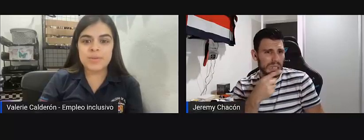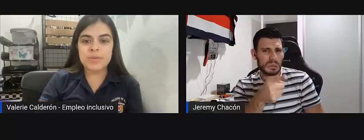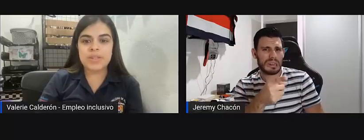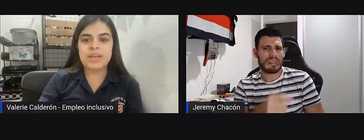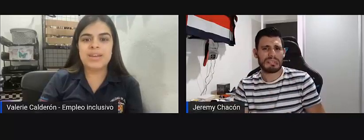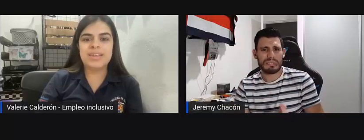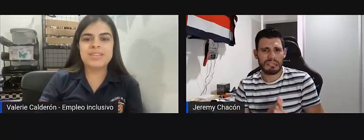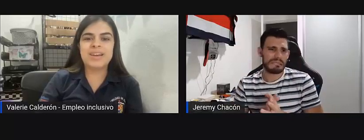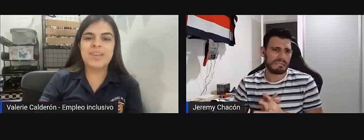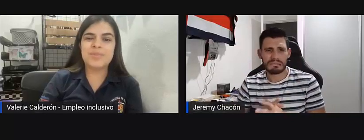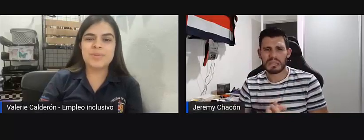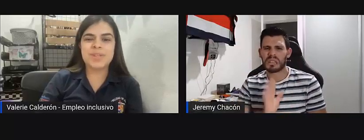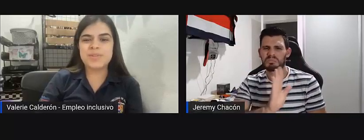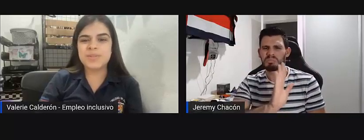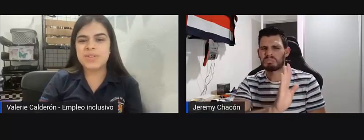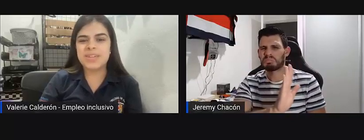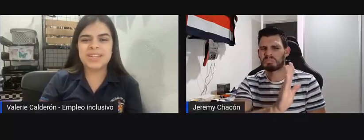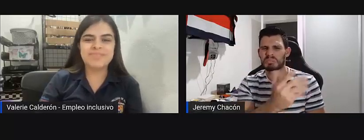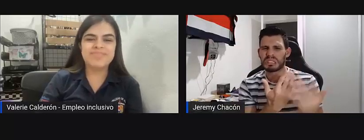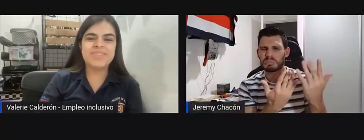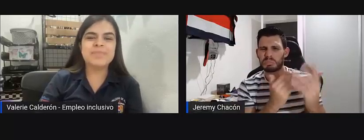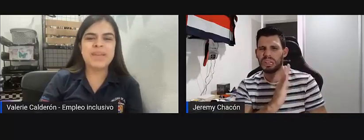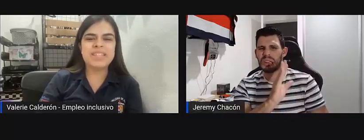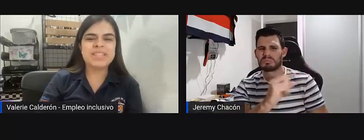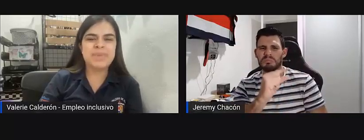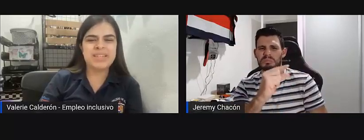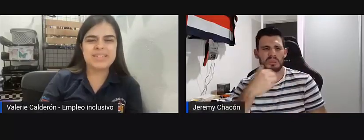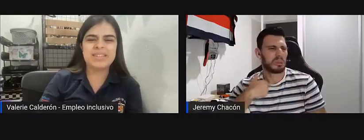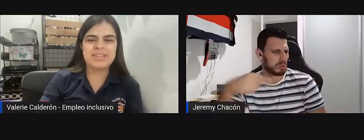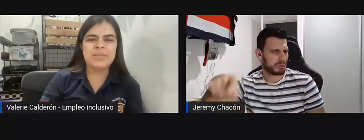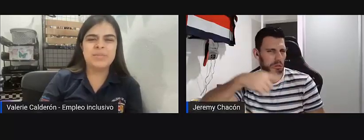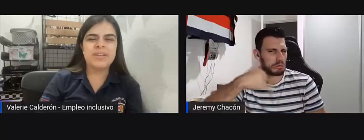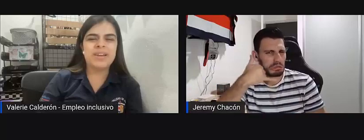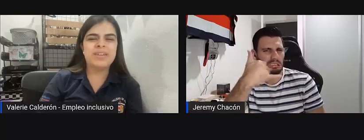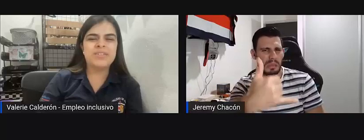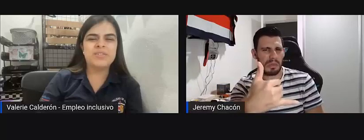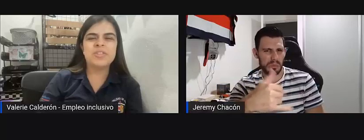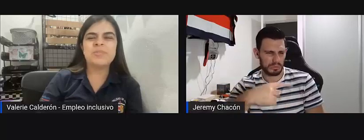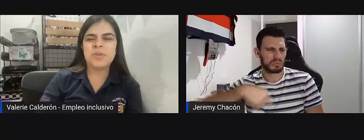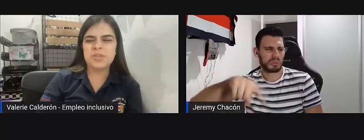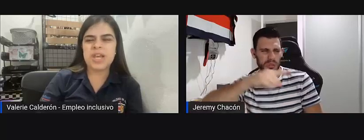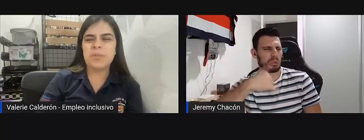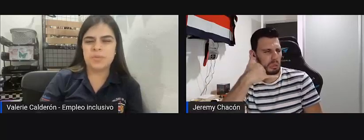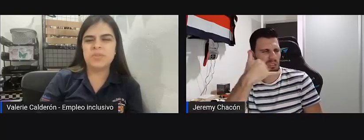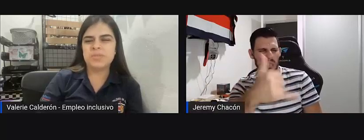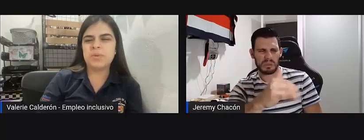verdad que dicen ay personas sordas esperes espérese verdad Yo después lo llamo después